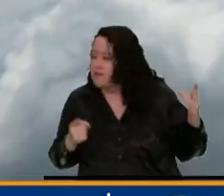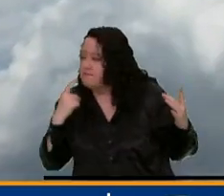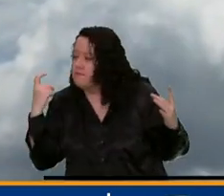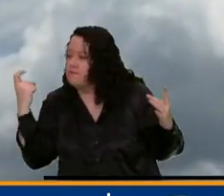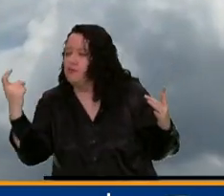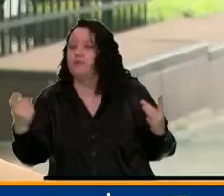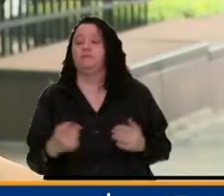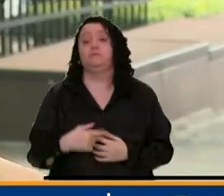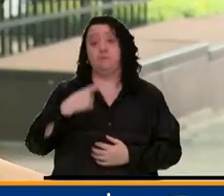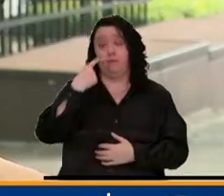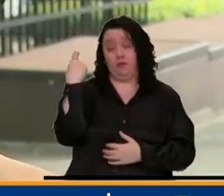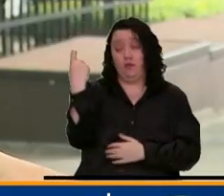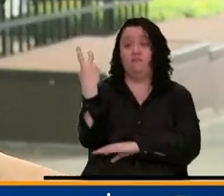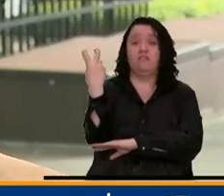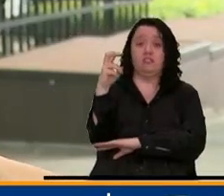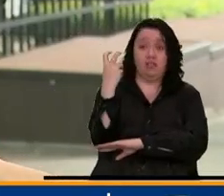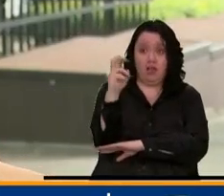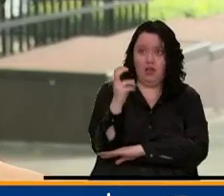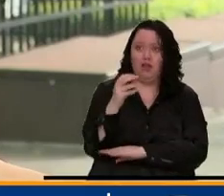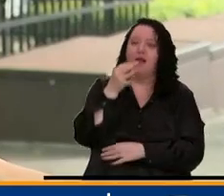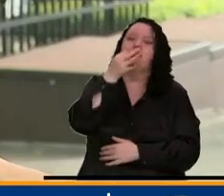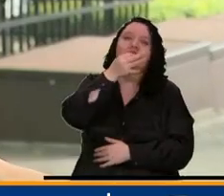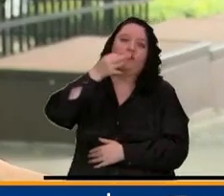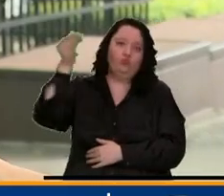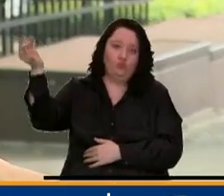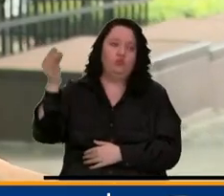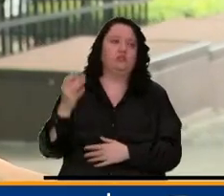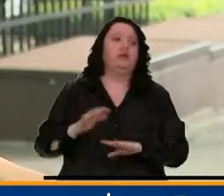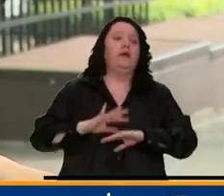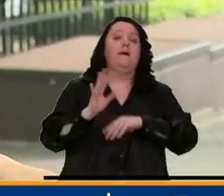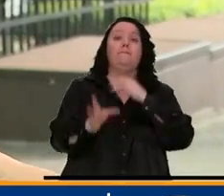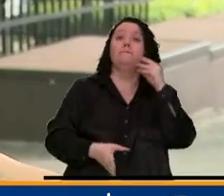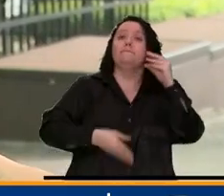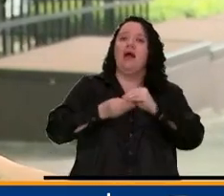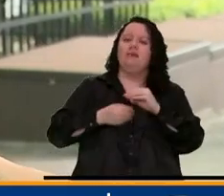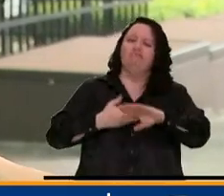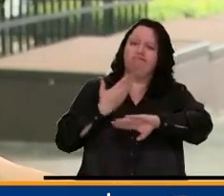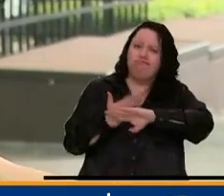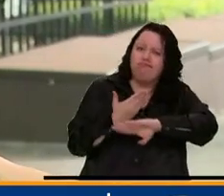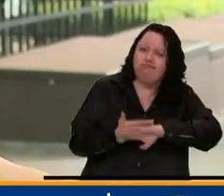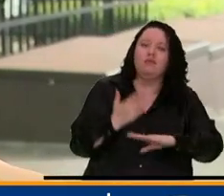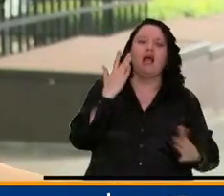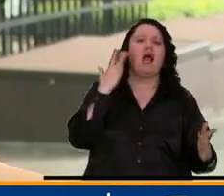autoridades buscar a los responsables de venderle fuego a los cerros.